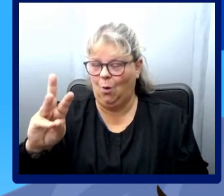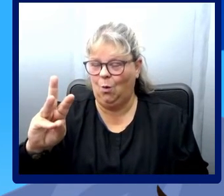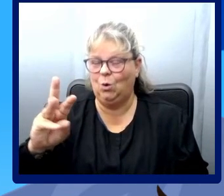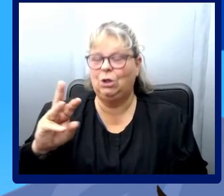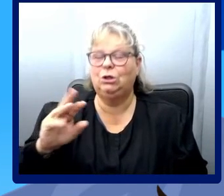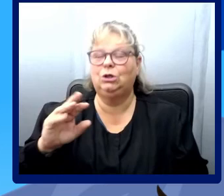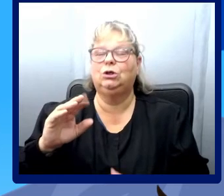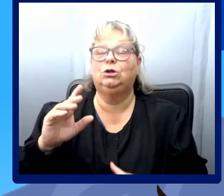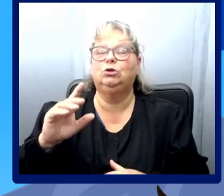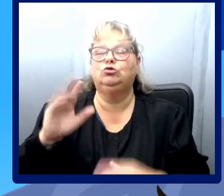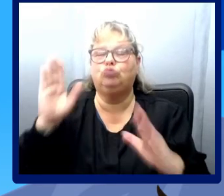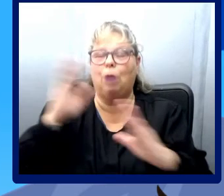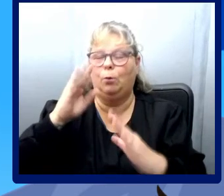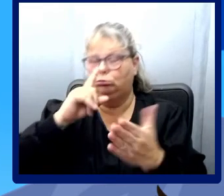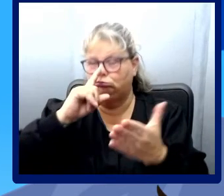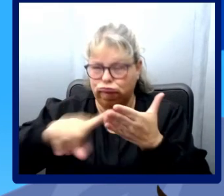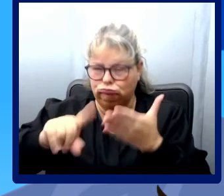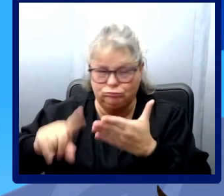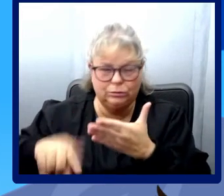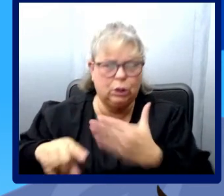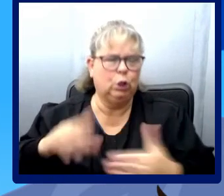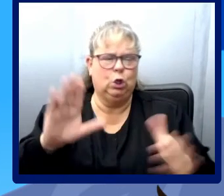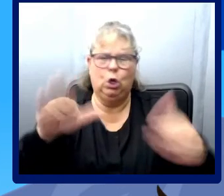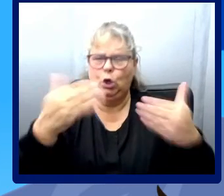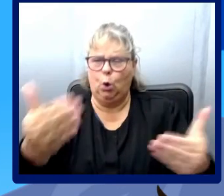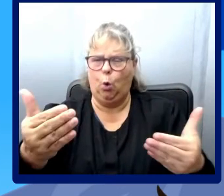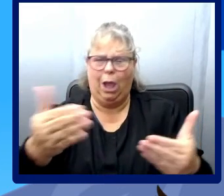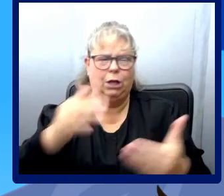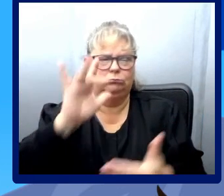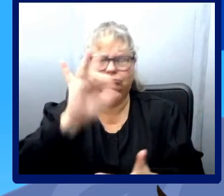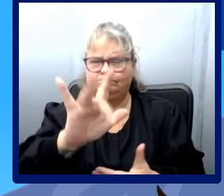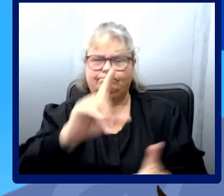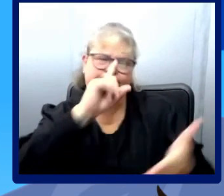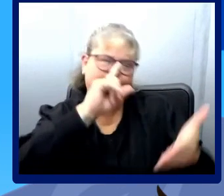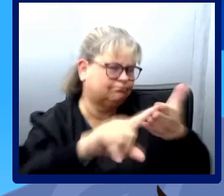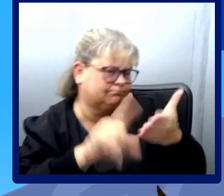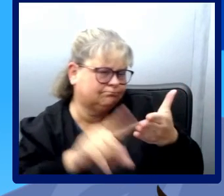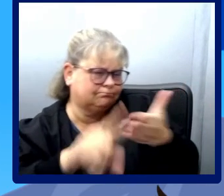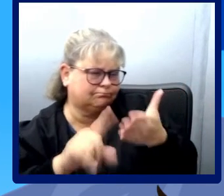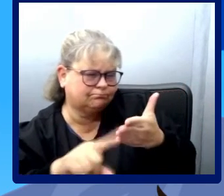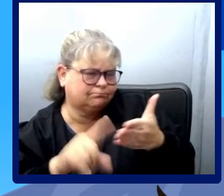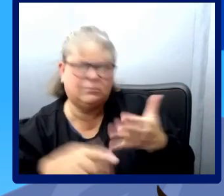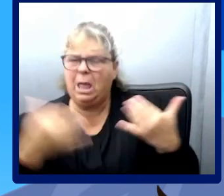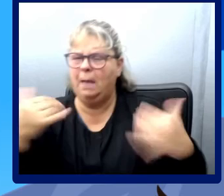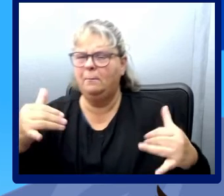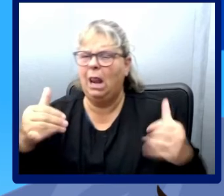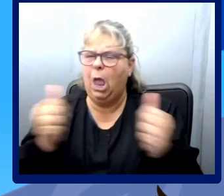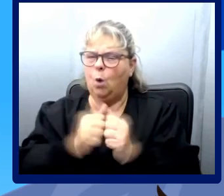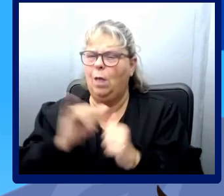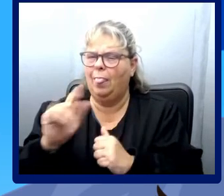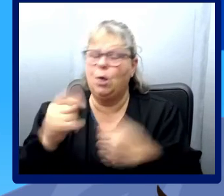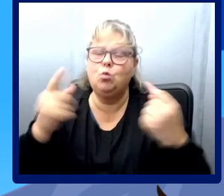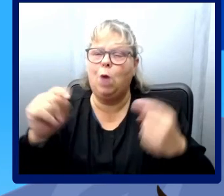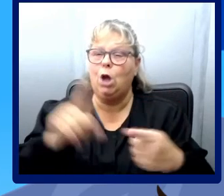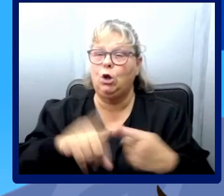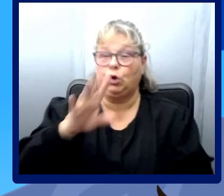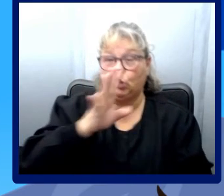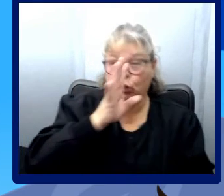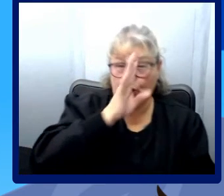Definitivamente véanlo, jueguen dentro del espacio de su organización. Traten de crear un flujo, traten de solucionar problemas,